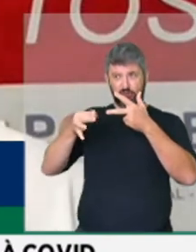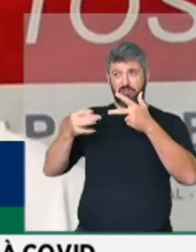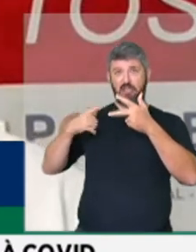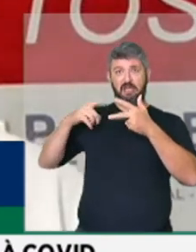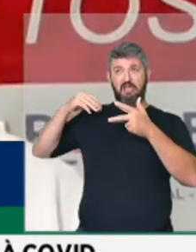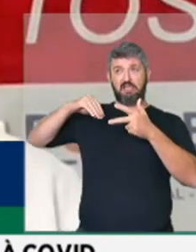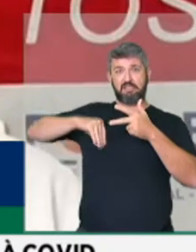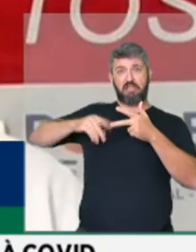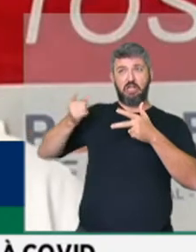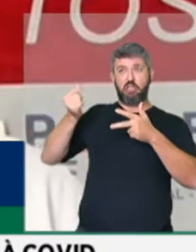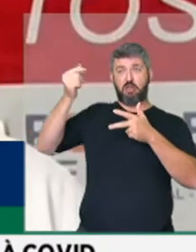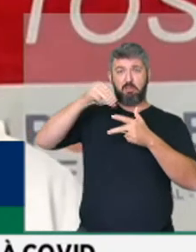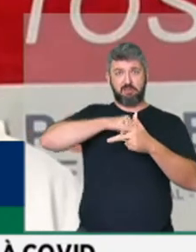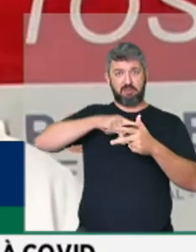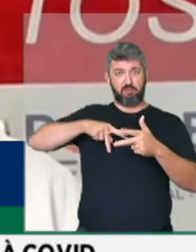PÚBLICO, NÃO SEM QUE A GENTE REAJA. NÃO SEM QUE A GENTE